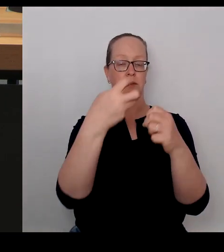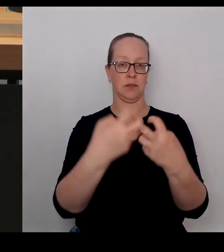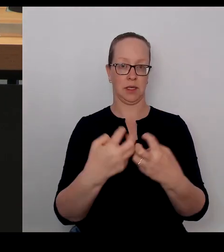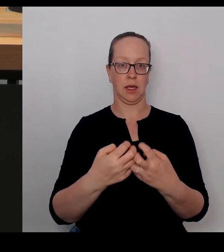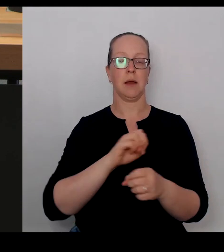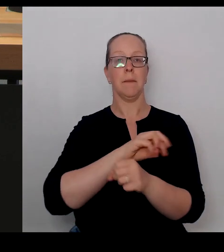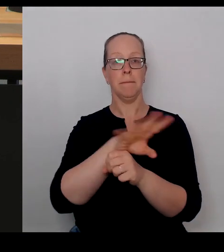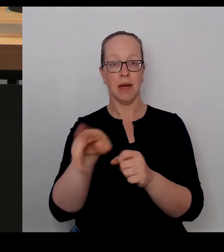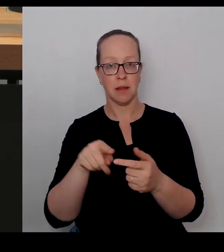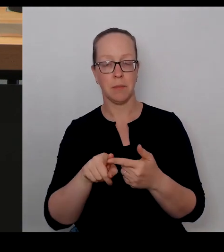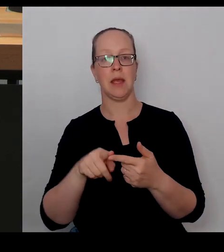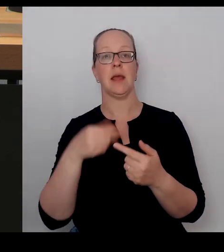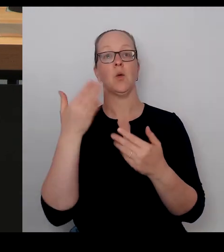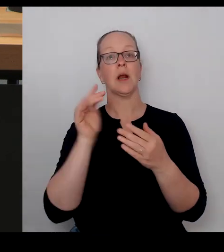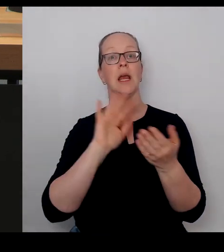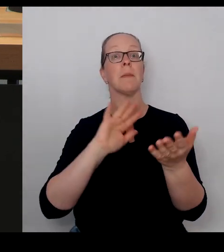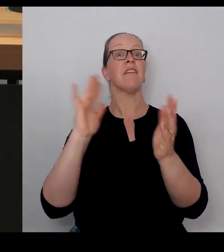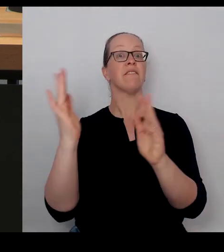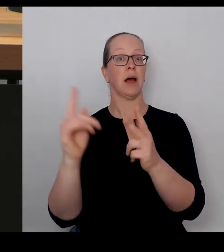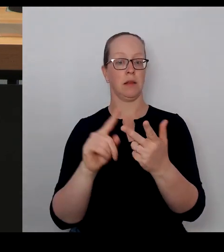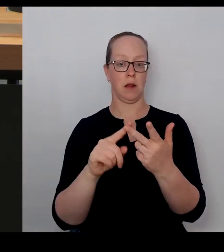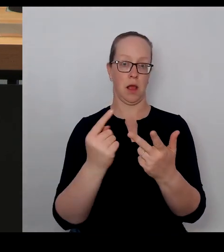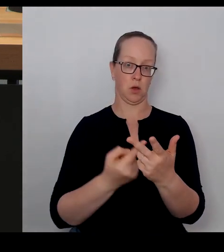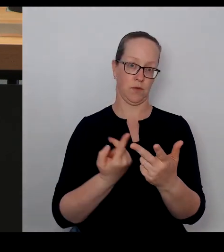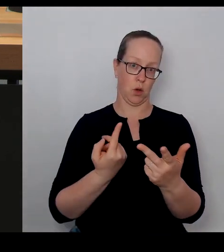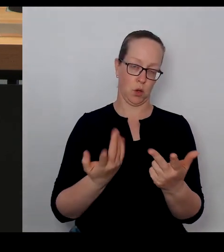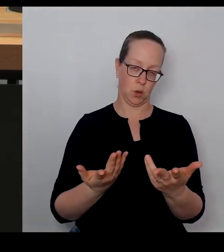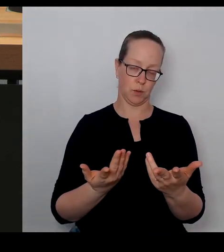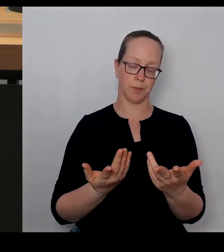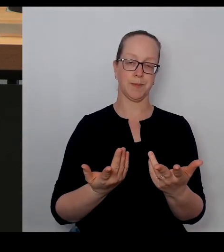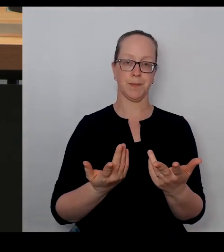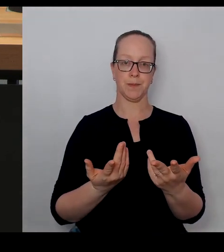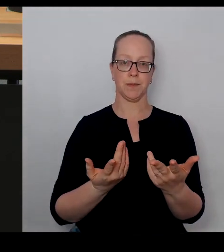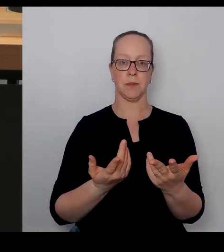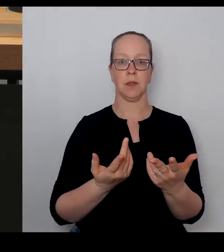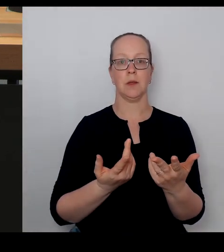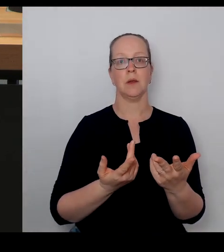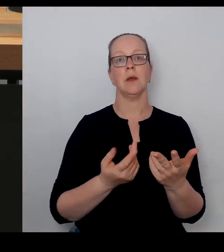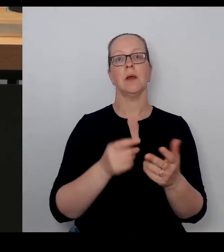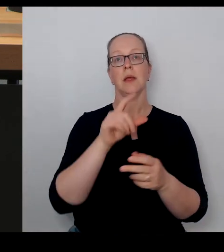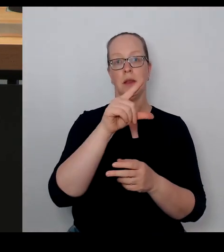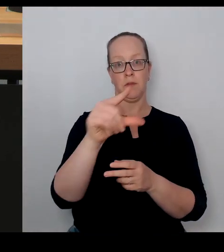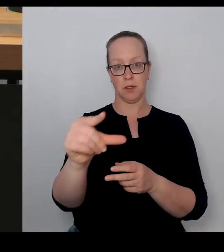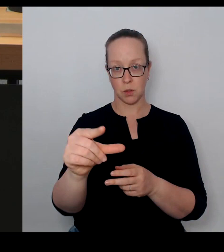spürbarste Konsequenz all dessen. Bezogen auf den Haushalt bedeutete dies aufgrund